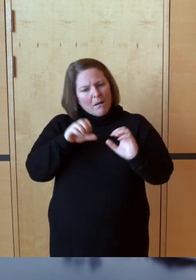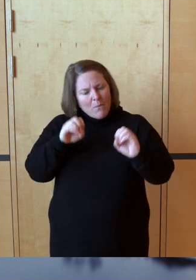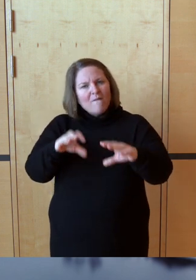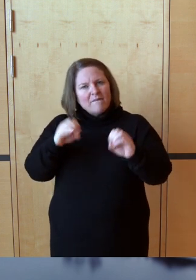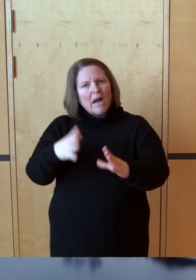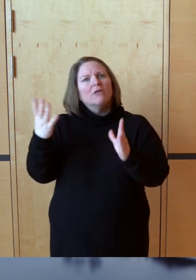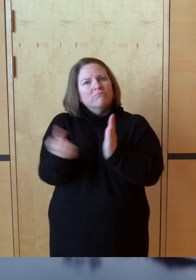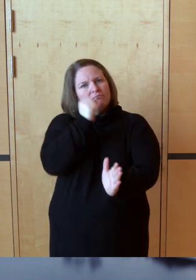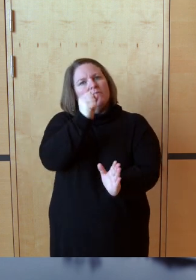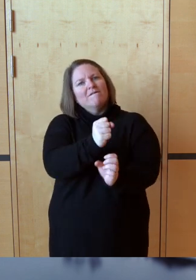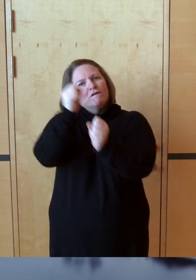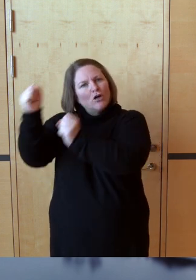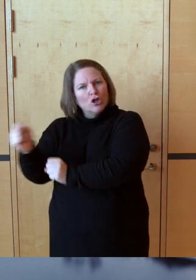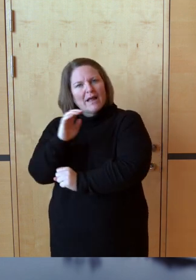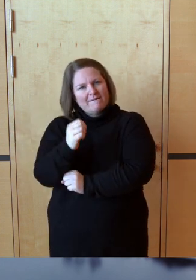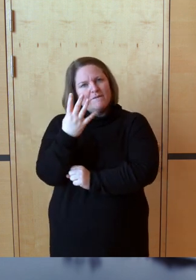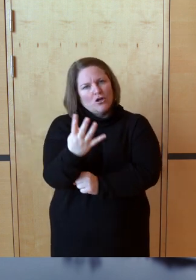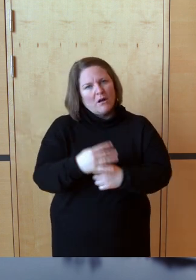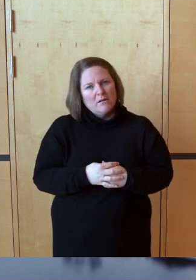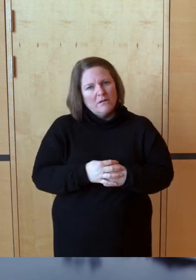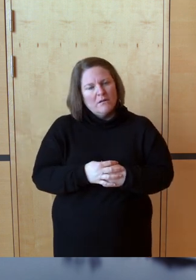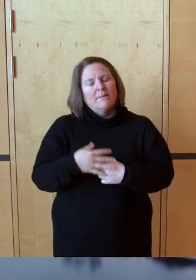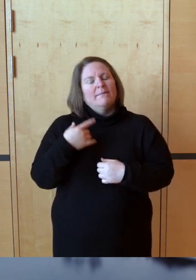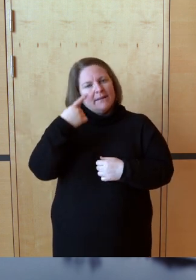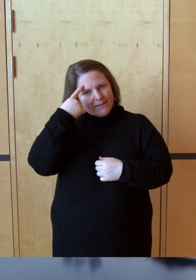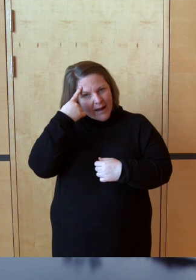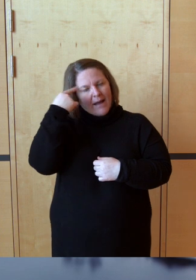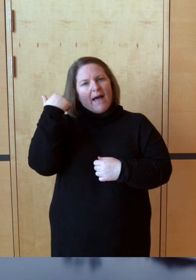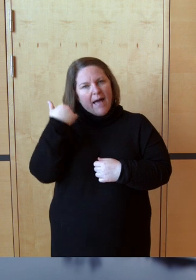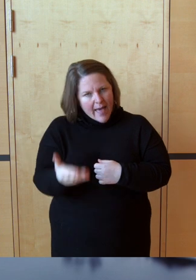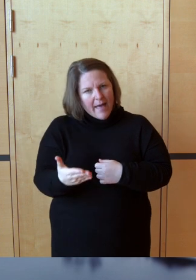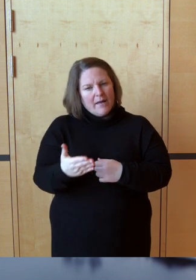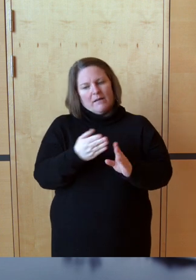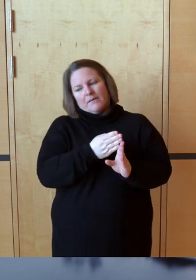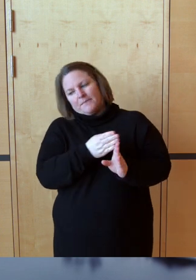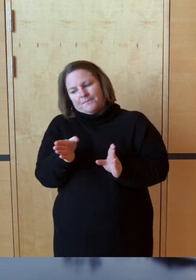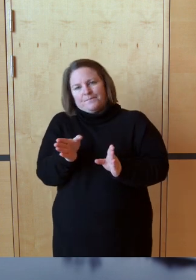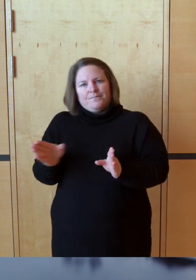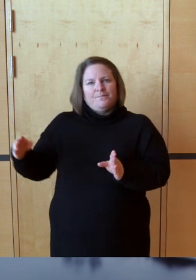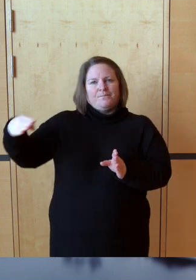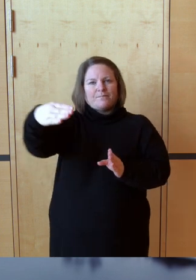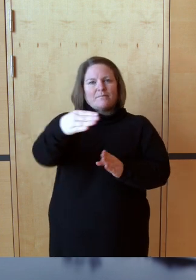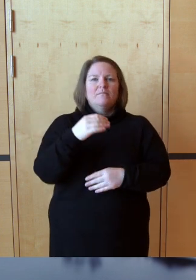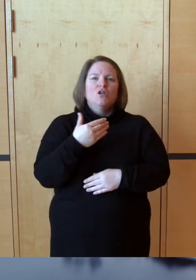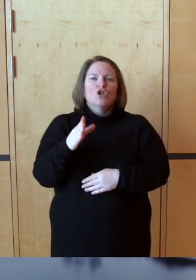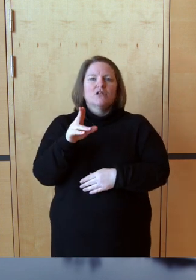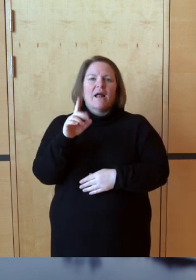Men så är det Tanken är att E4 Östra leden den ska förverkligas så snart som det bara är möjligt